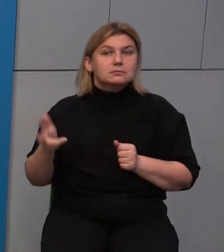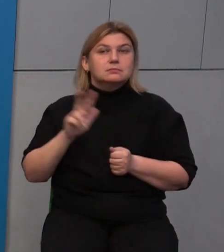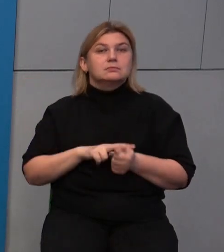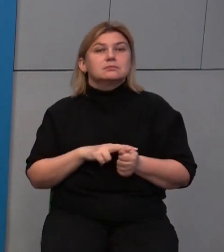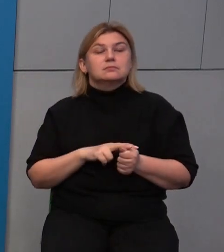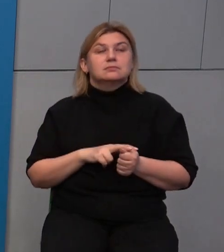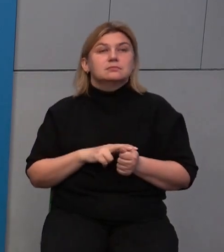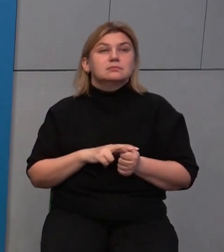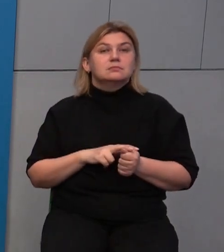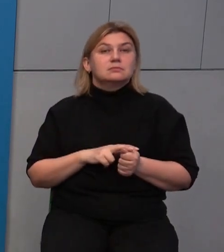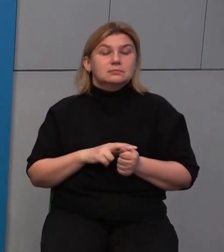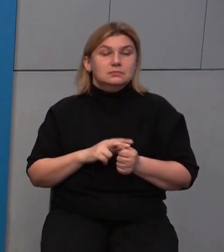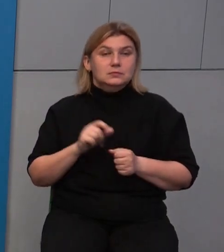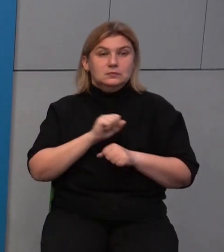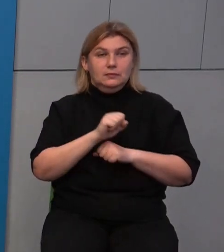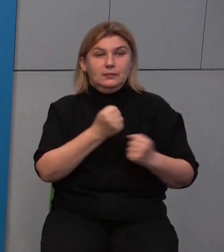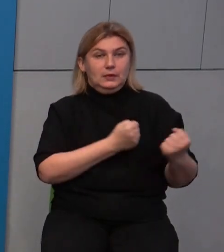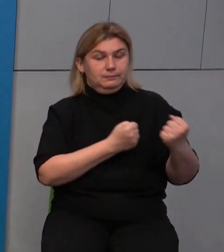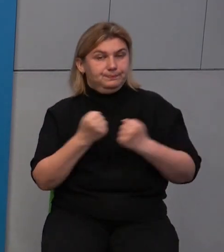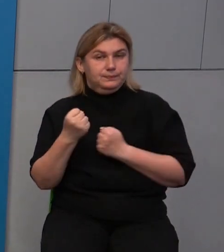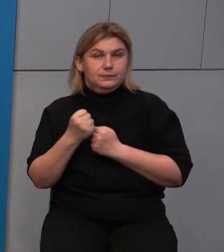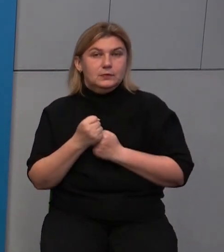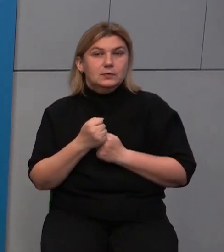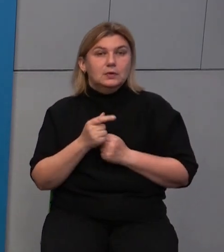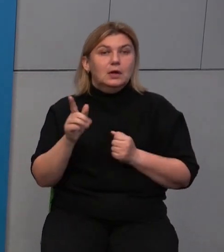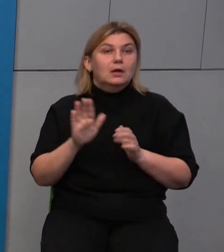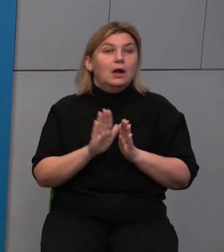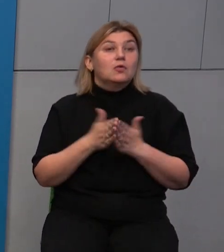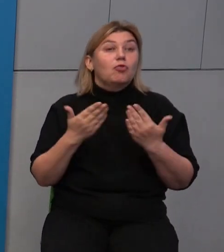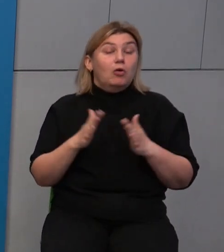które trwa, mimo tego, że te książki już,